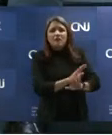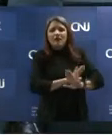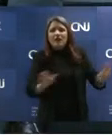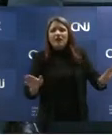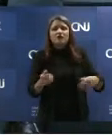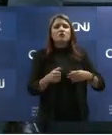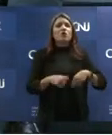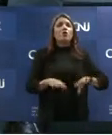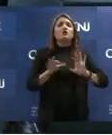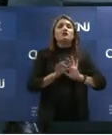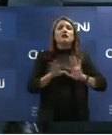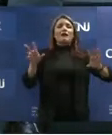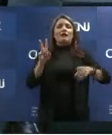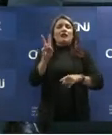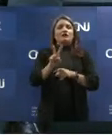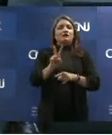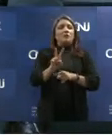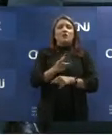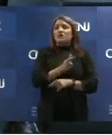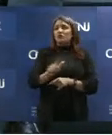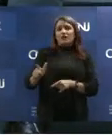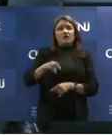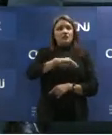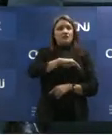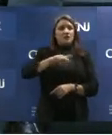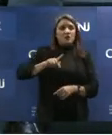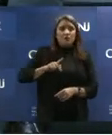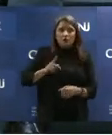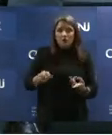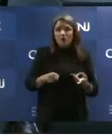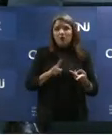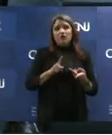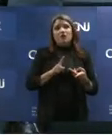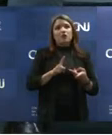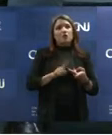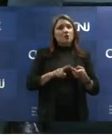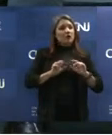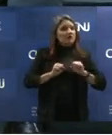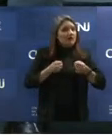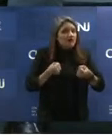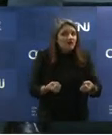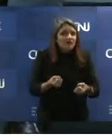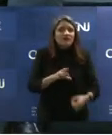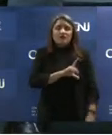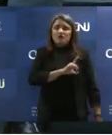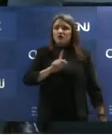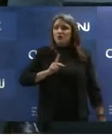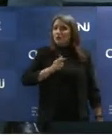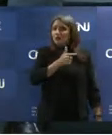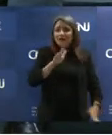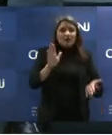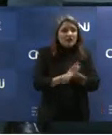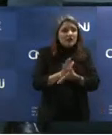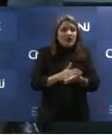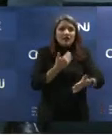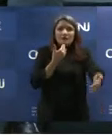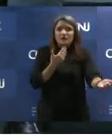por parte do Ministério Público ou da Defensoria Pública. Mesmo com a saúde debilitada, a magistrada